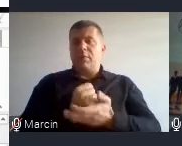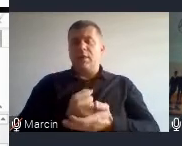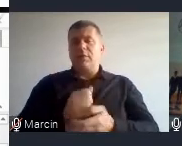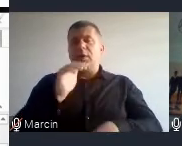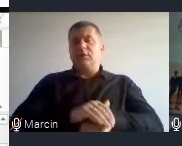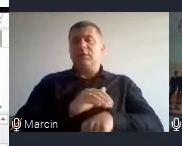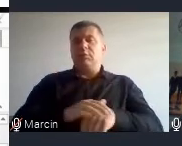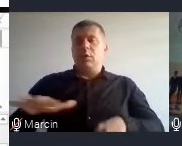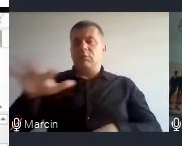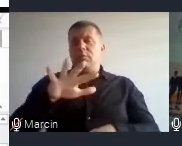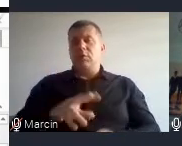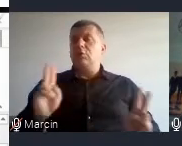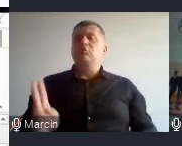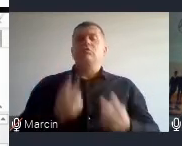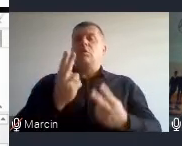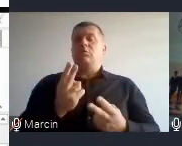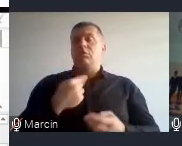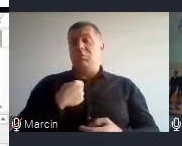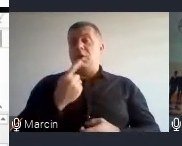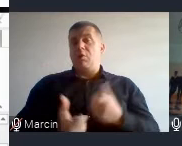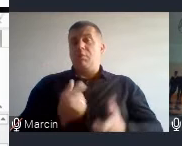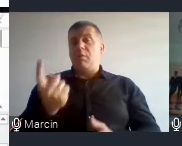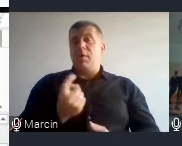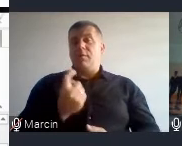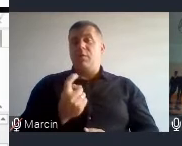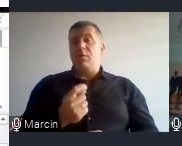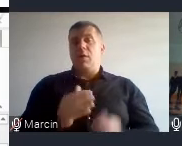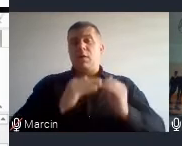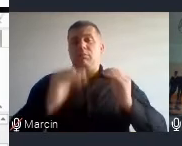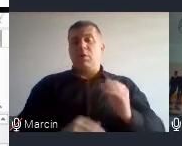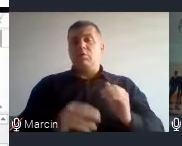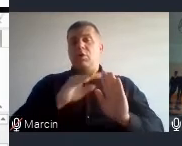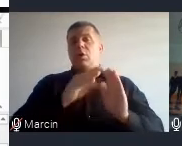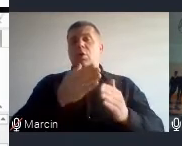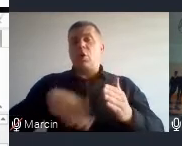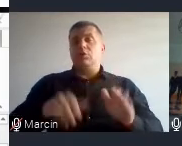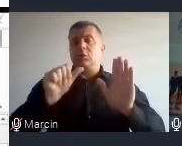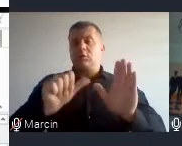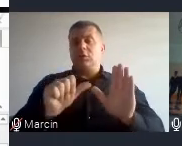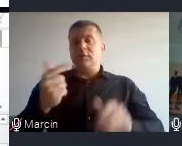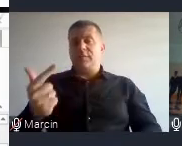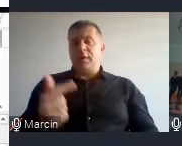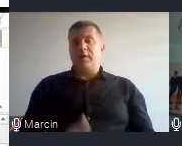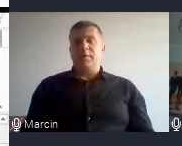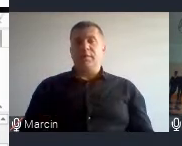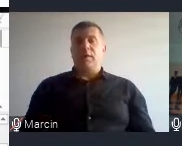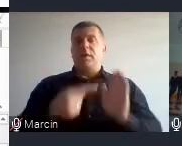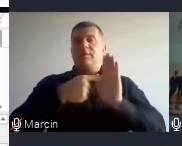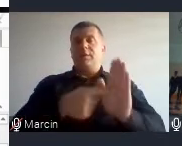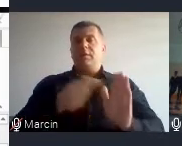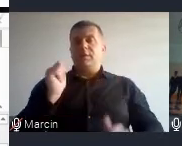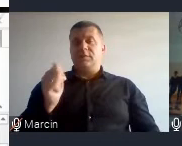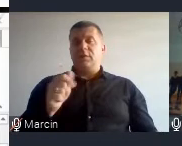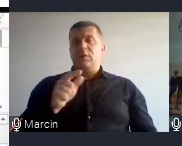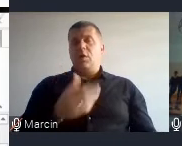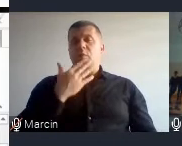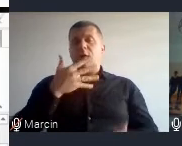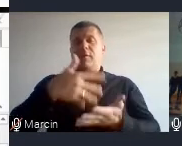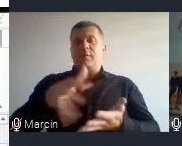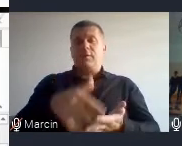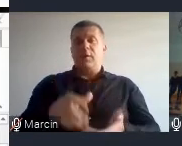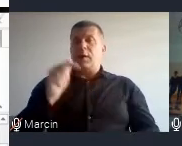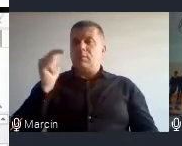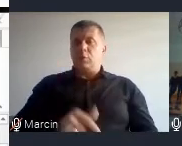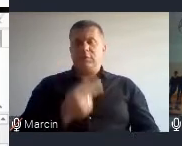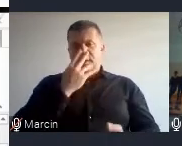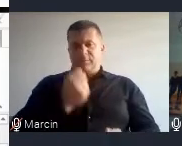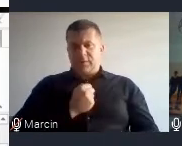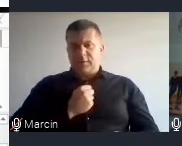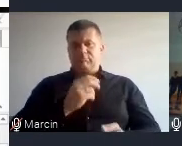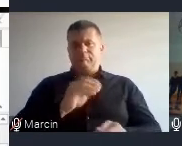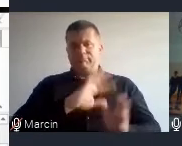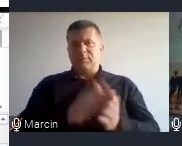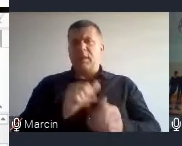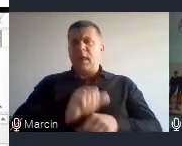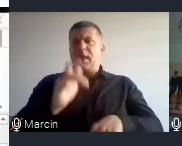Na tym slajdzie powołuje się na podrozdział 6.2 - Wytyczne kwalifikowalności, który mówi o tym, że wydatki mają być przejrzyste, racjonalne i efektywne.